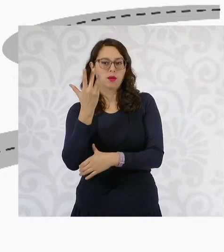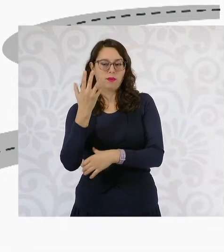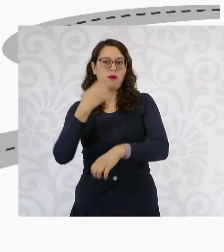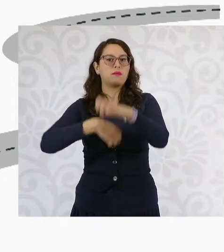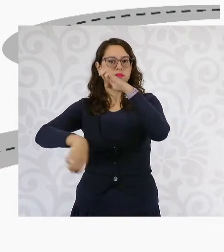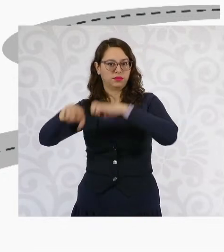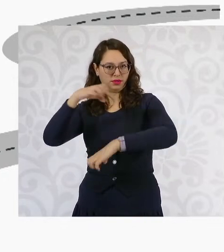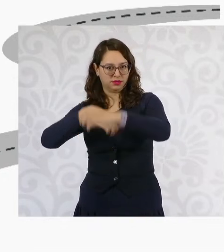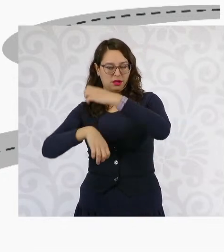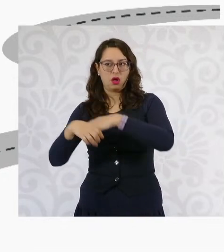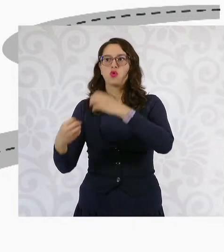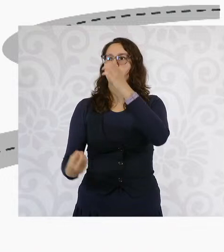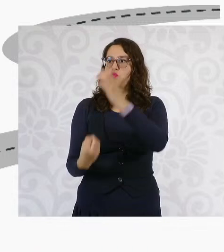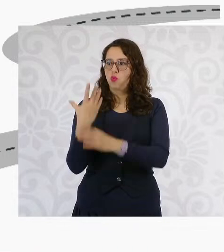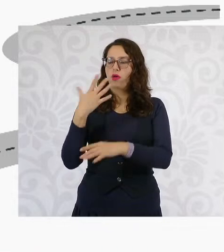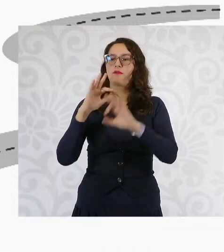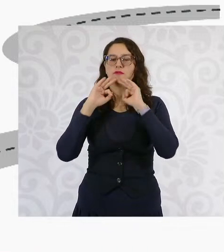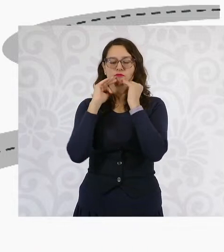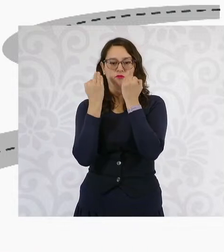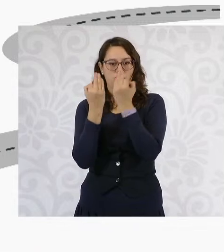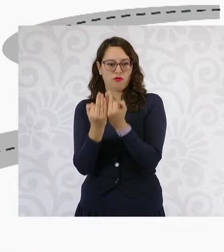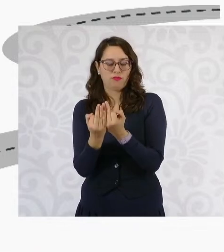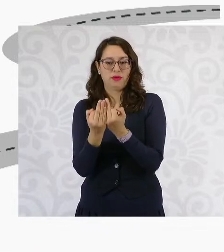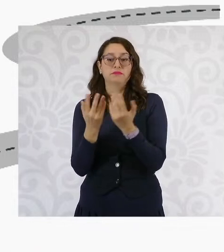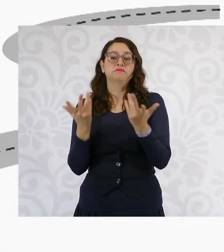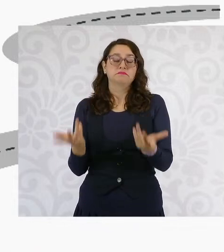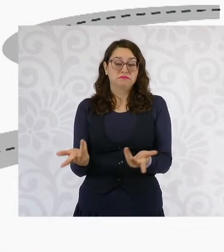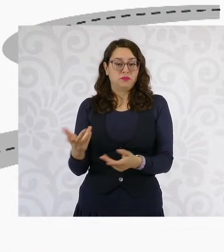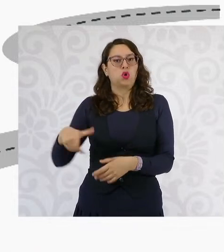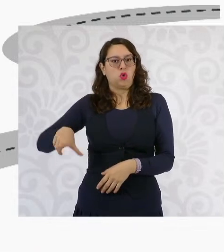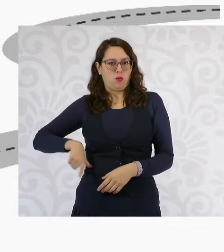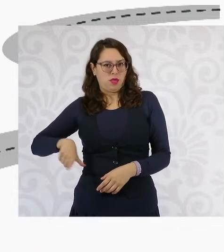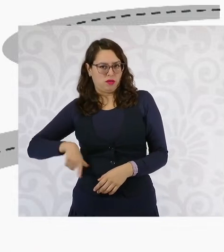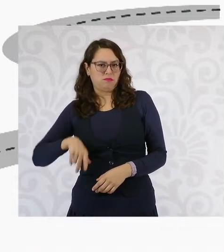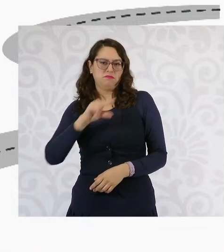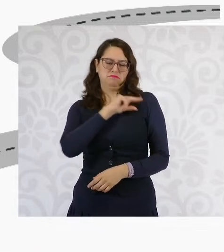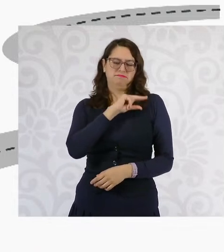este caso una asociación público-privada Esta es una de las formas en que el modelo